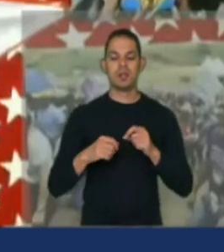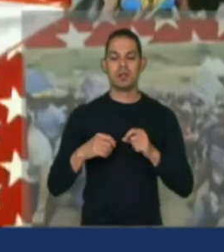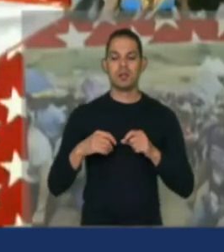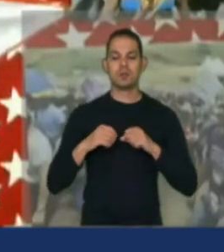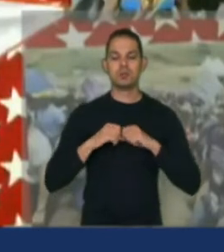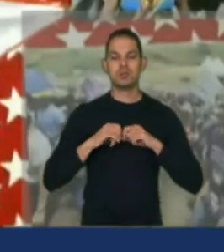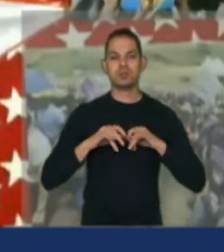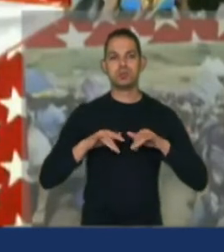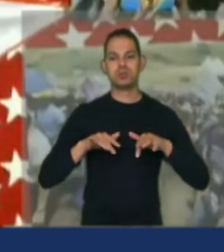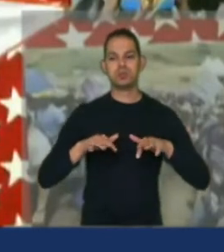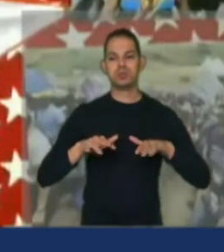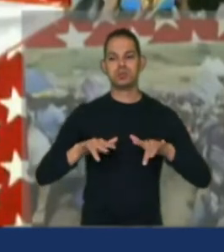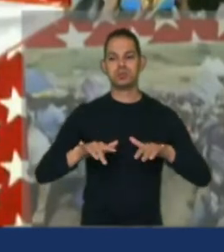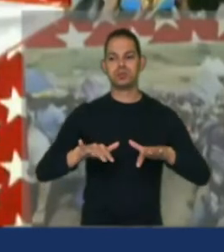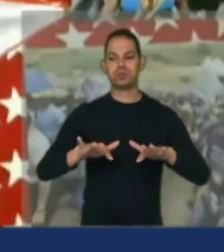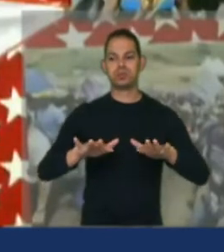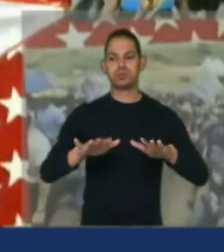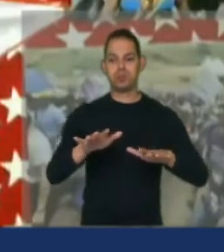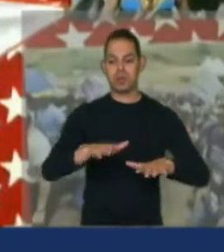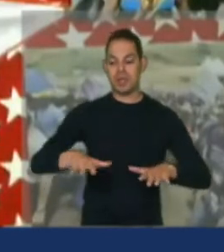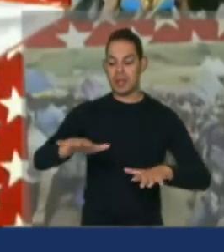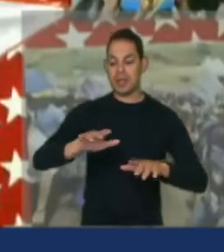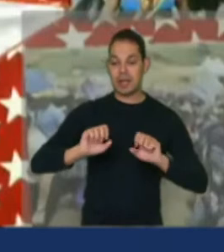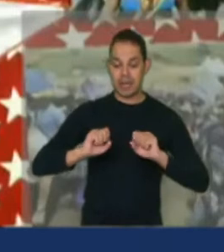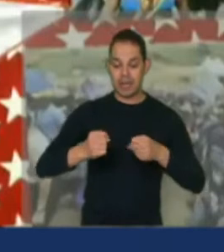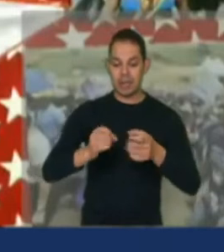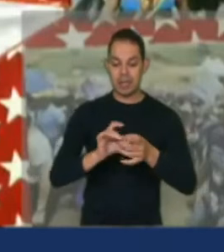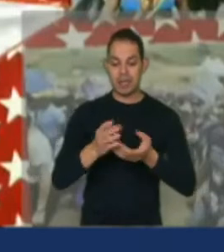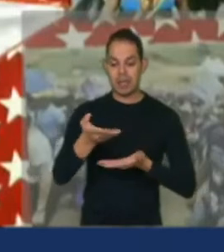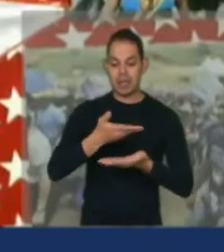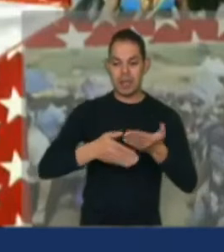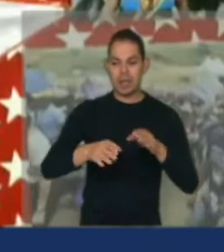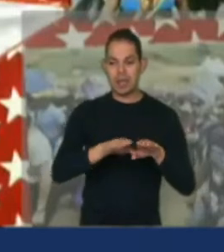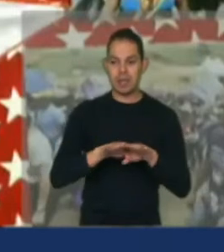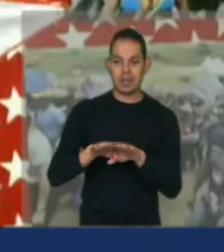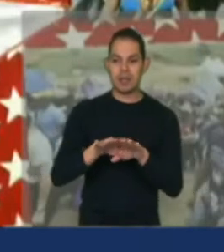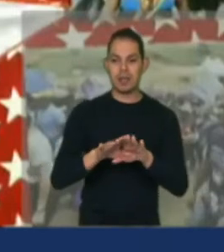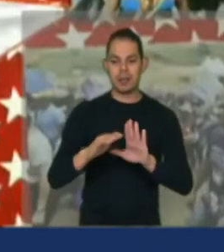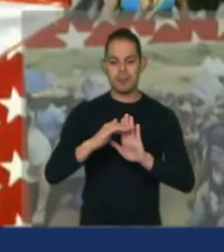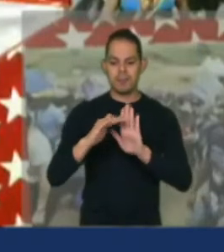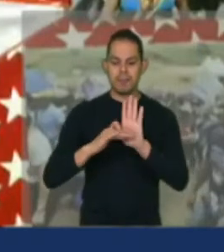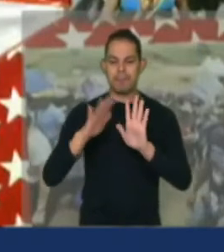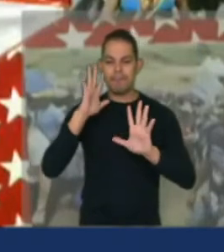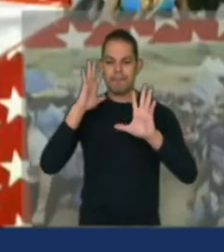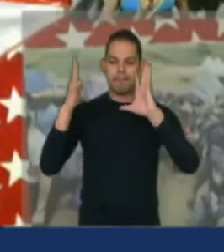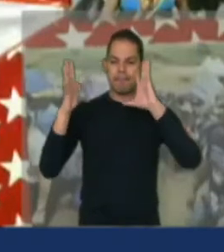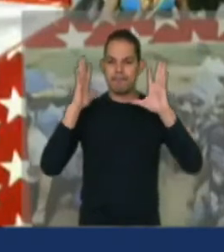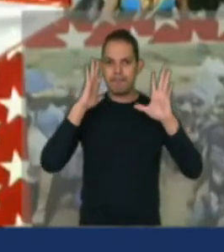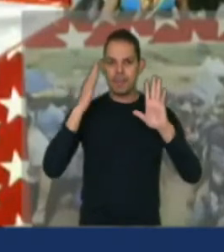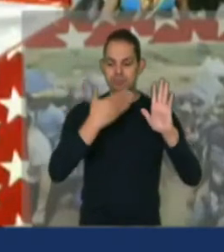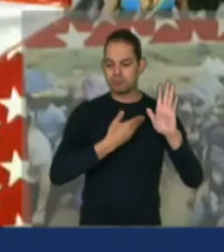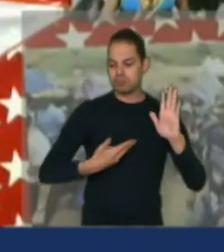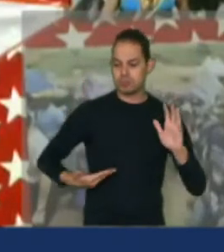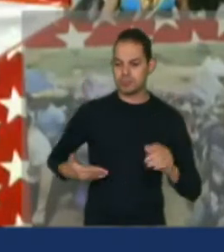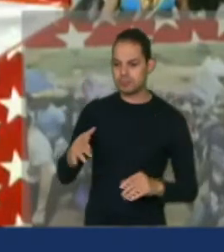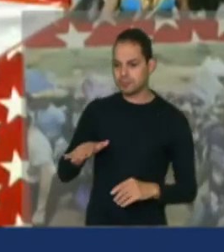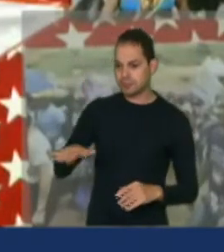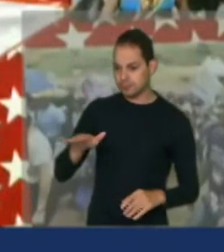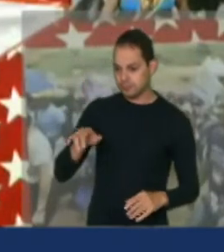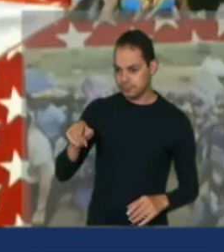ENTRE OS QUE DEFENDEM A DEMOCRACIA, AS MEDIDAS TOMADAS PELO GOVERNO, ALIÁS, PELO